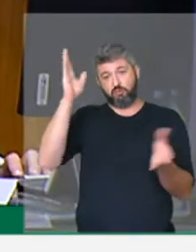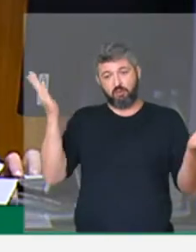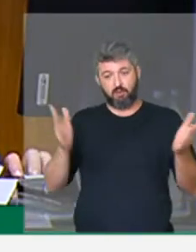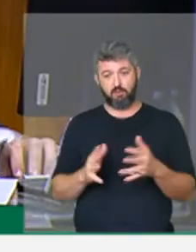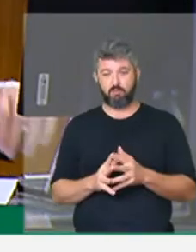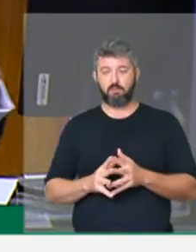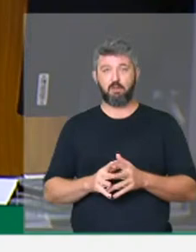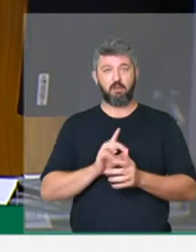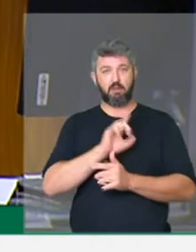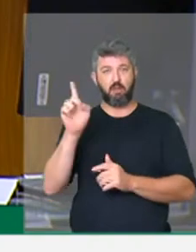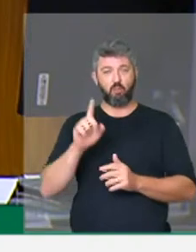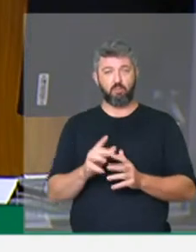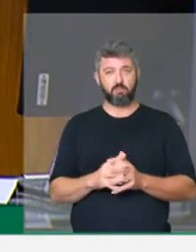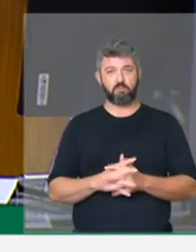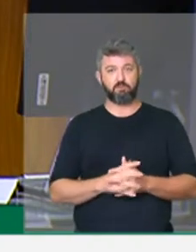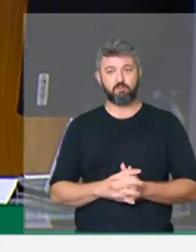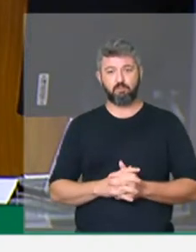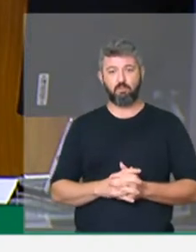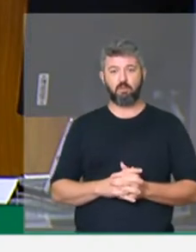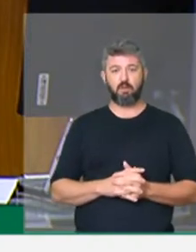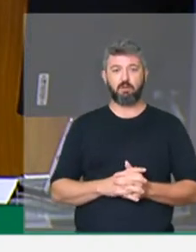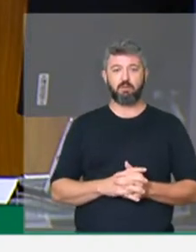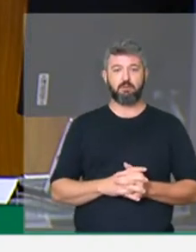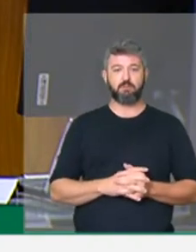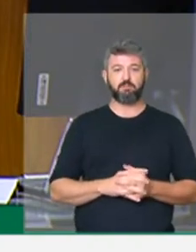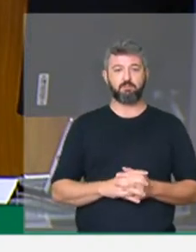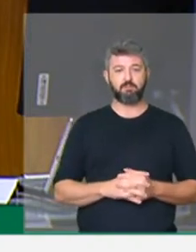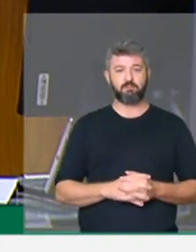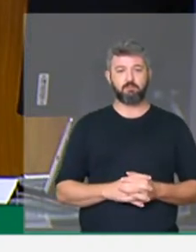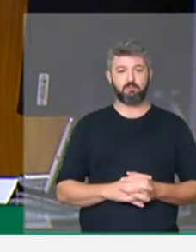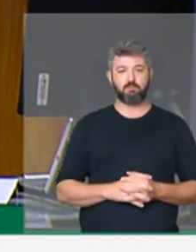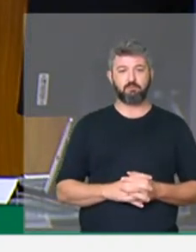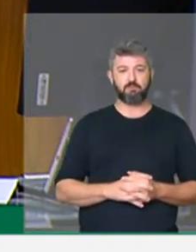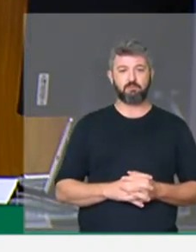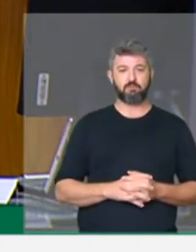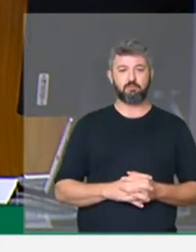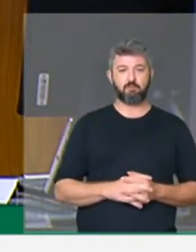MEDIDA PROVISÓRIA 1017, TEMOS RESSALVAS QUANTO AO RELATÓRIO ALGUNS PONTOS. PORTANTO QUEREMOS SIM A EXTINÇÃO DO